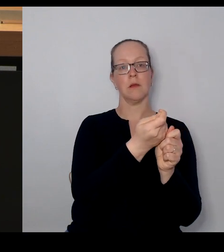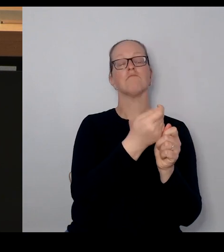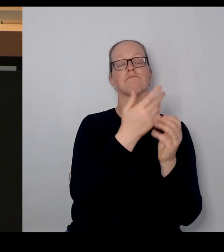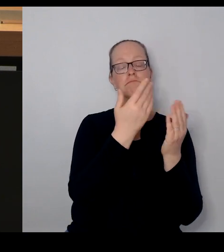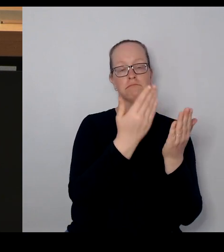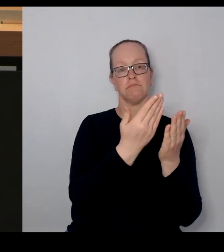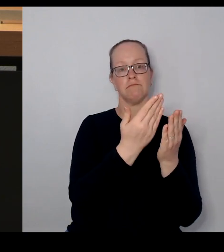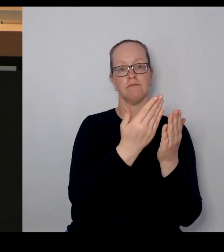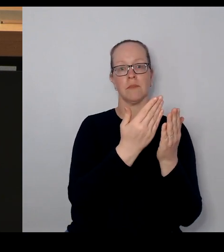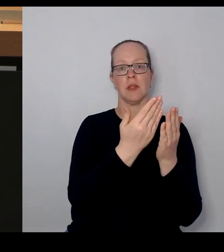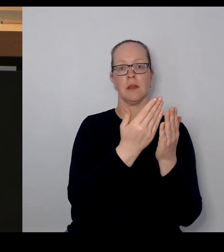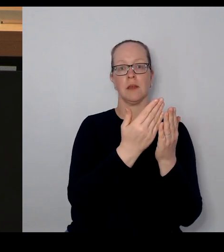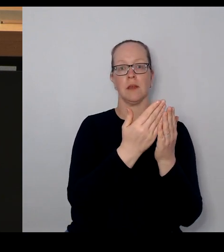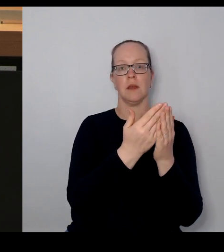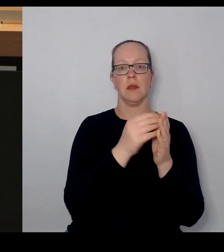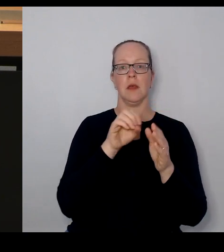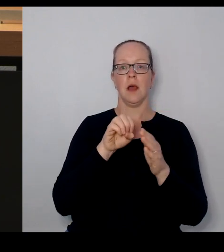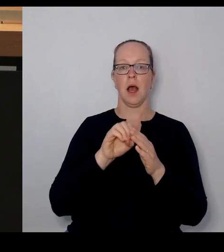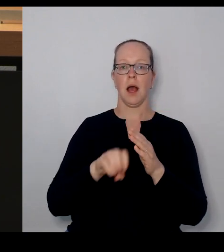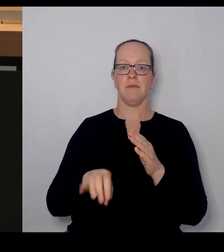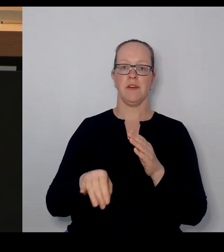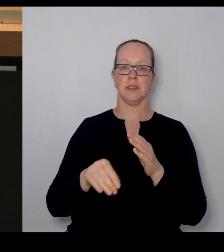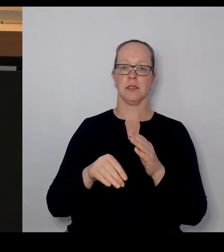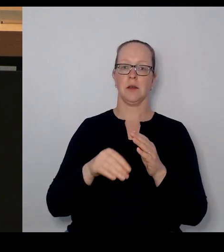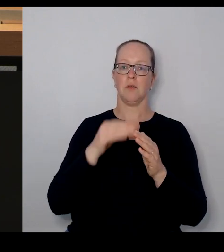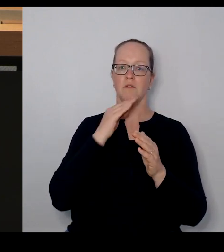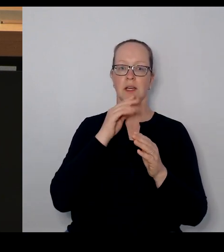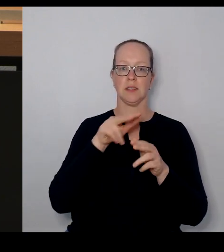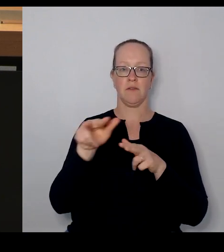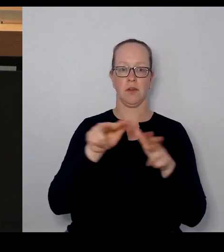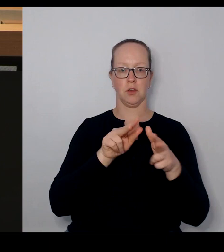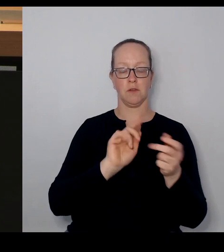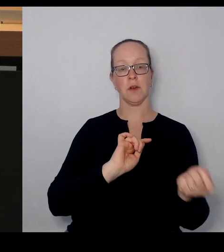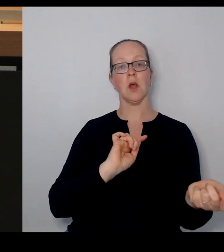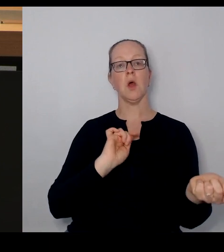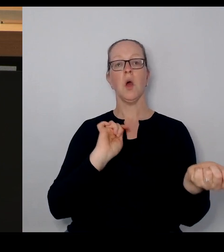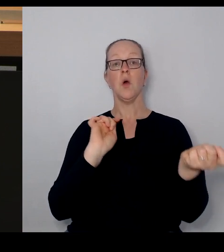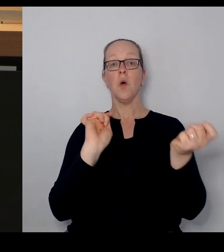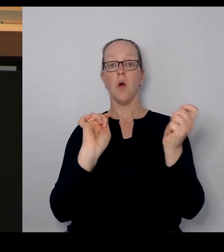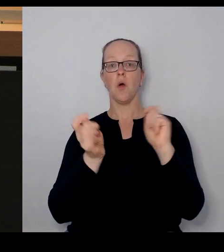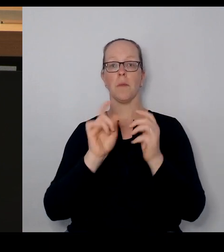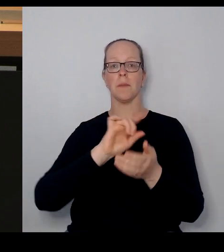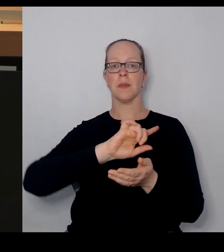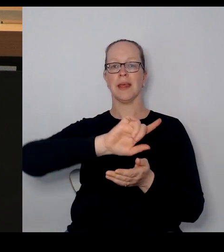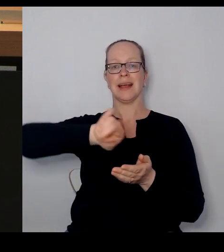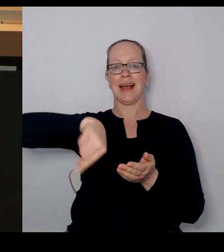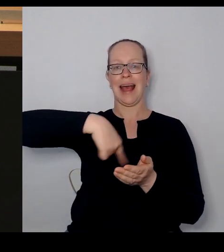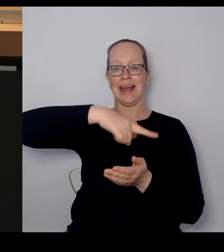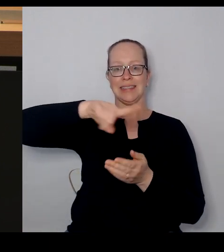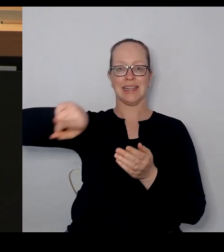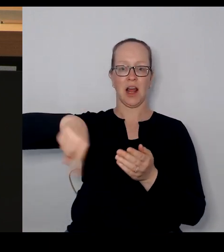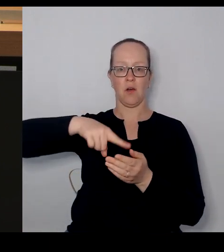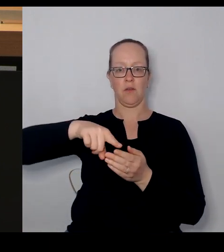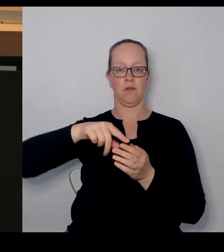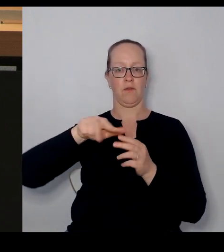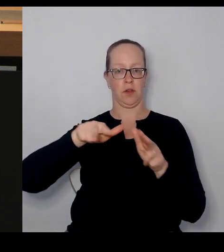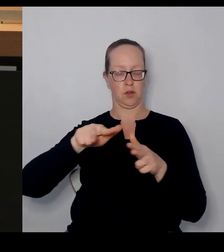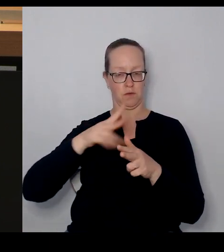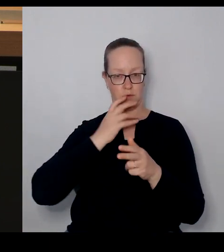Das ist allerdings auch nur das möchte ich hier für alle Zuhörerinnen und Zuhörer noch mal klarstellen formuliert mit